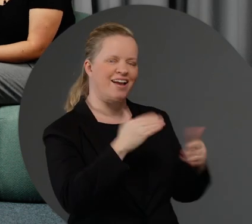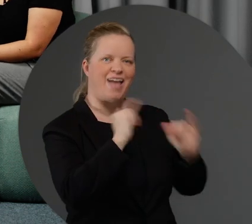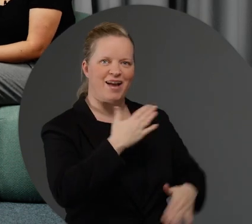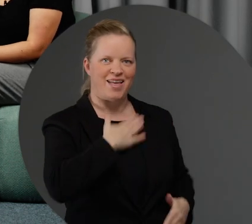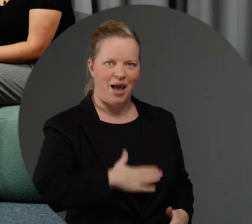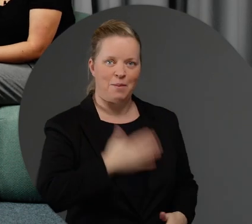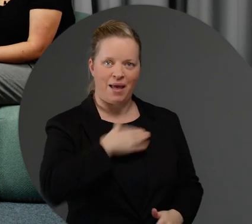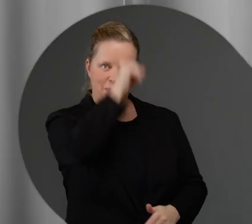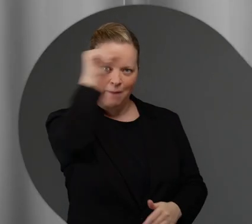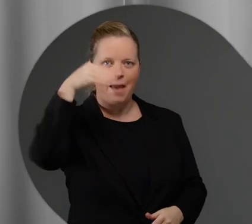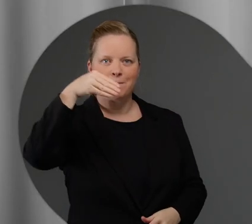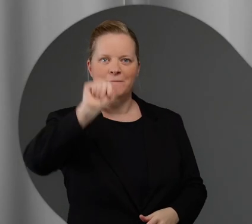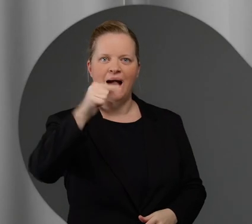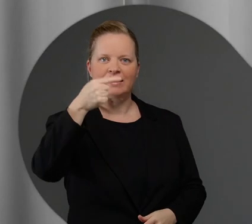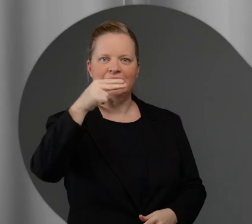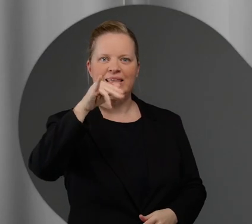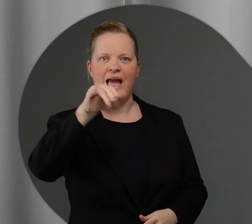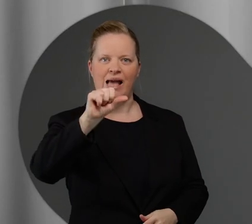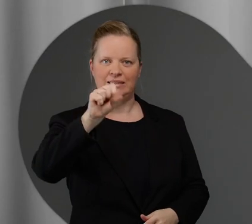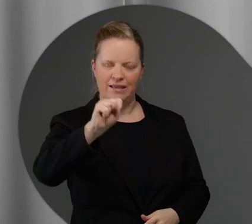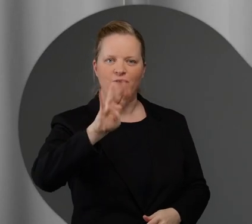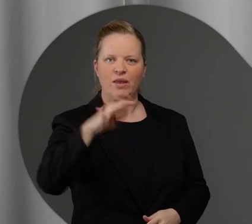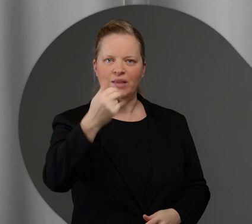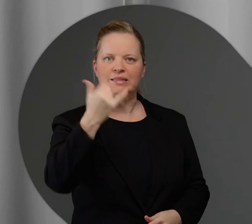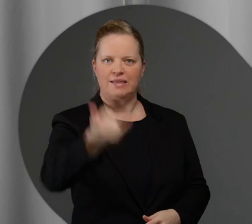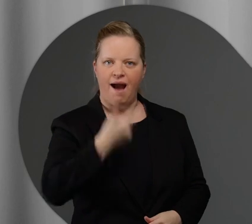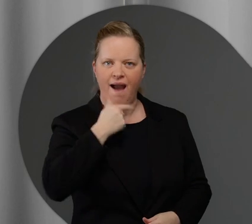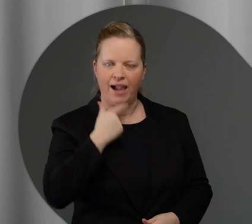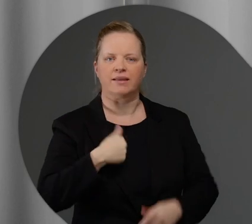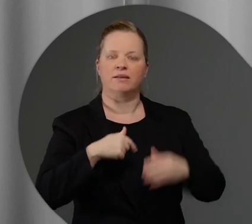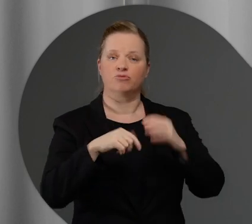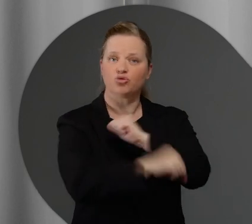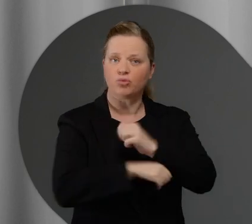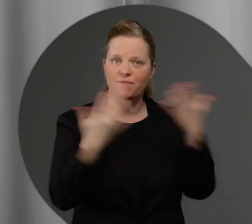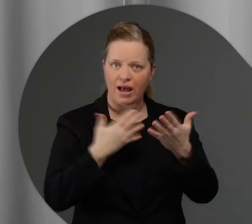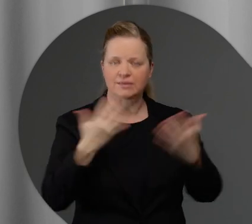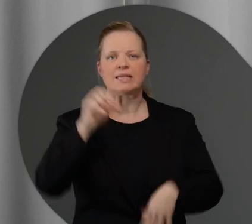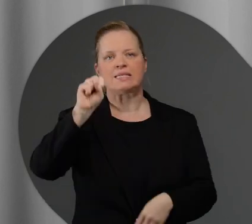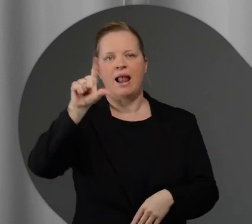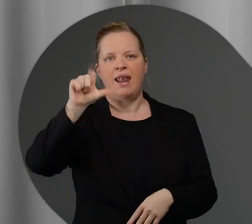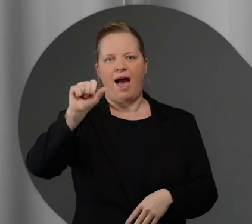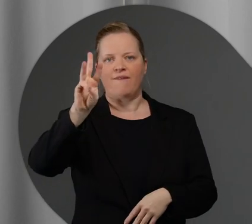Dankeschön, gerne. Ich bin der Mathias, bin 34, studiere Slawistik, den Master: Bosnisch, Kroatisch, Serbisch an der Uni